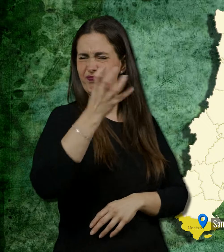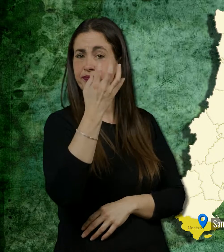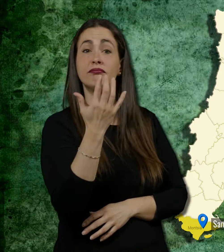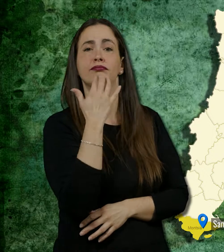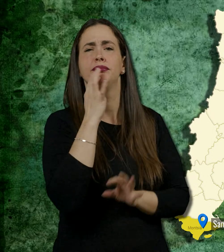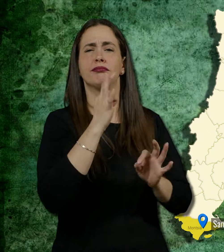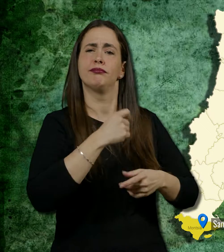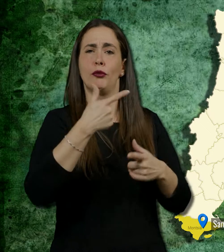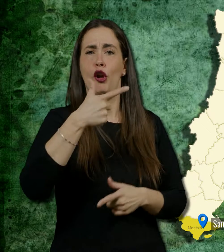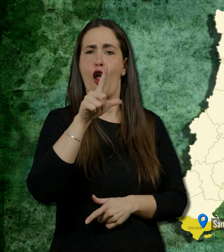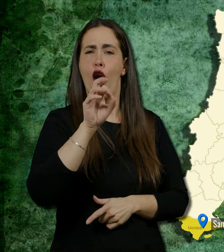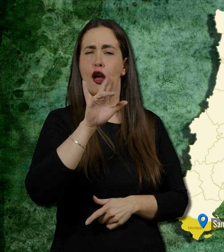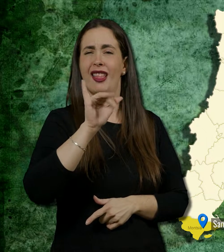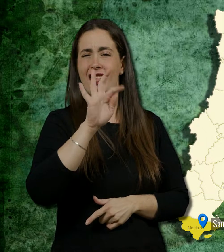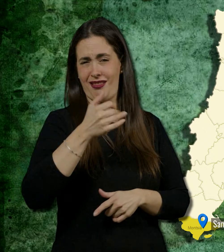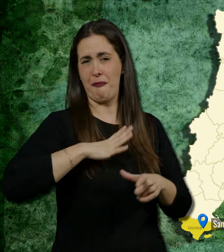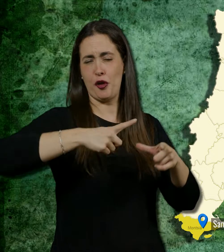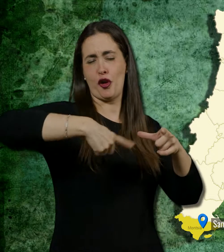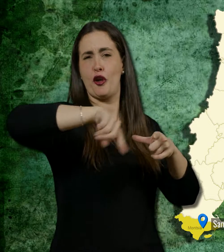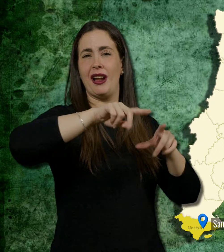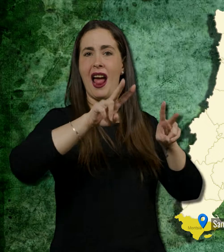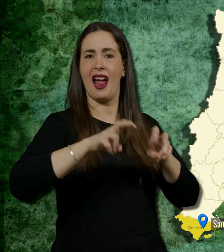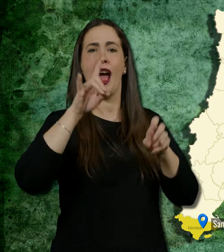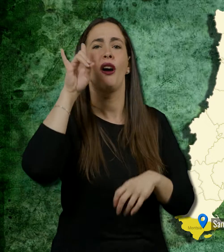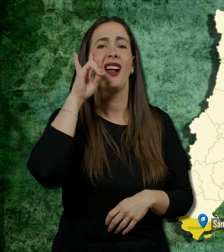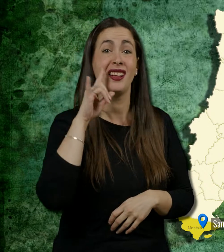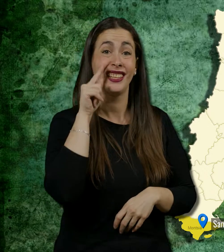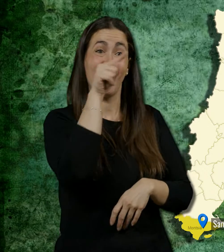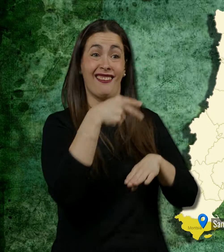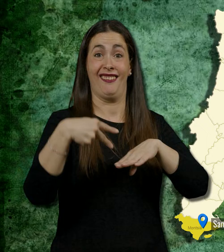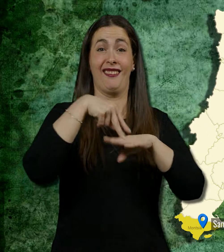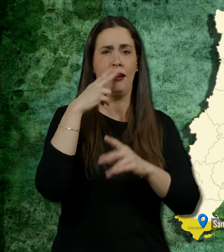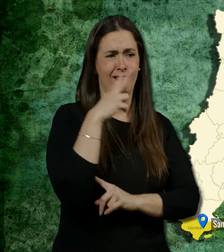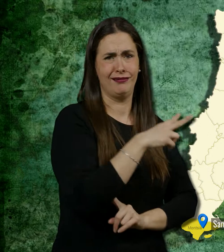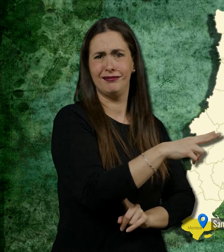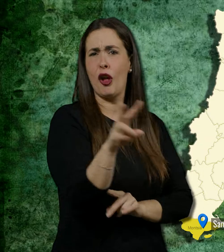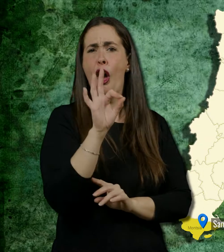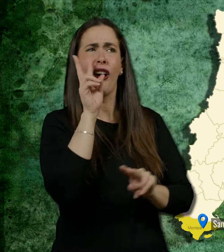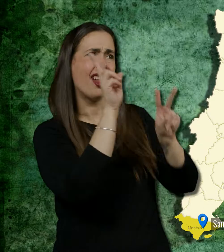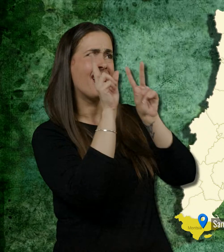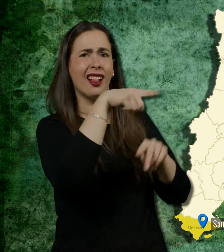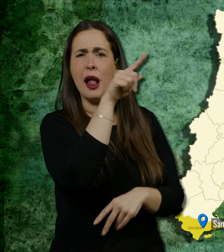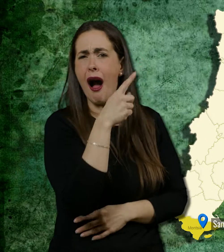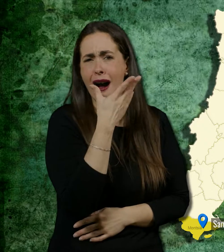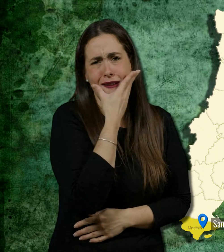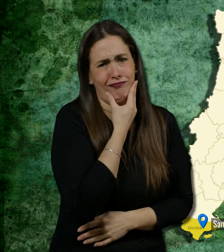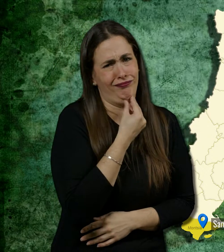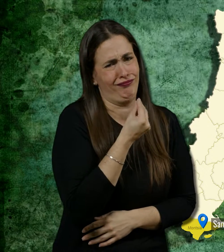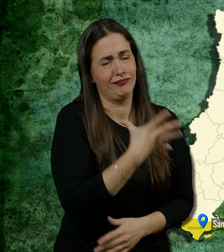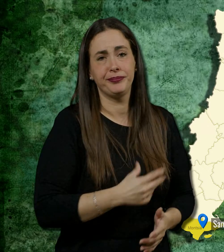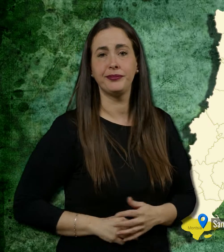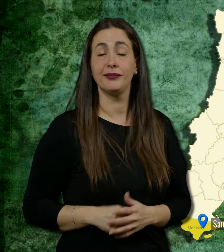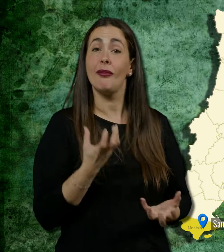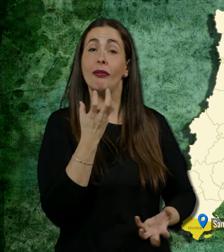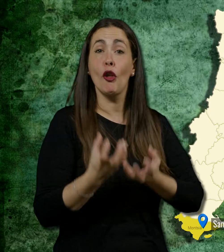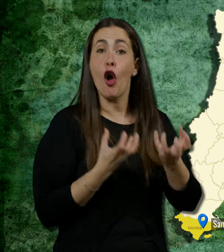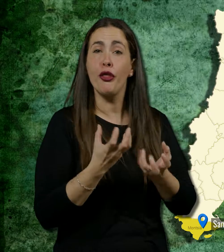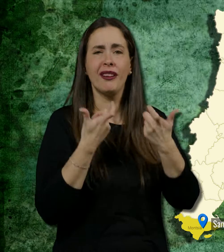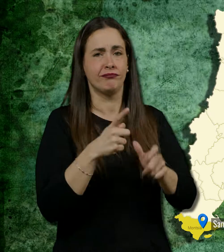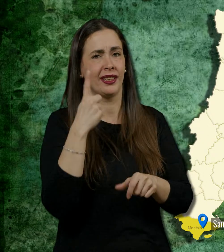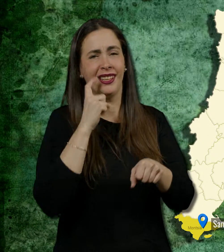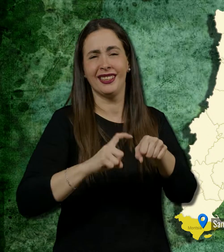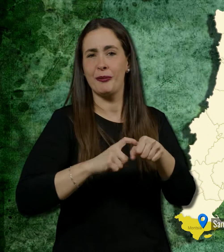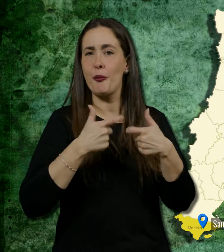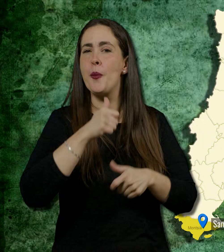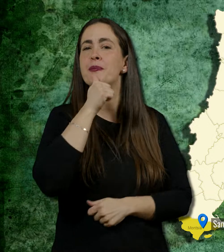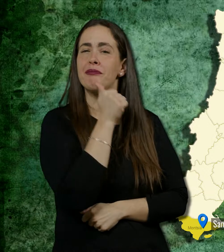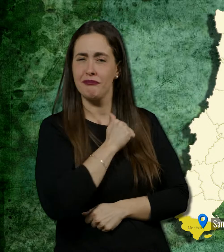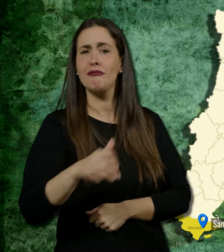(com la Glorieta neoclàssica, que ofereix a més unes magnífiques vistes) i una cuina de mar